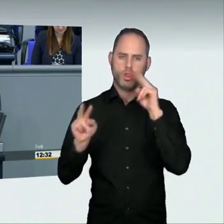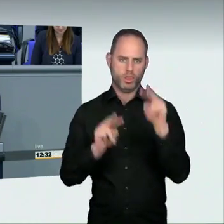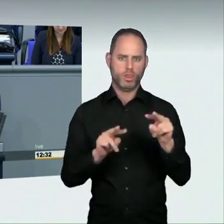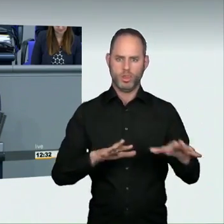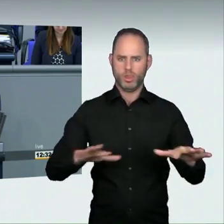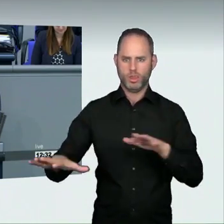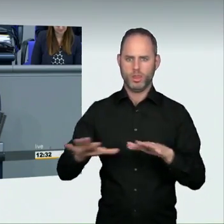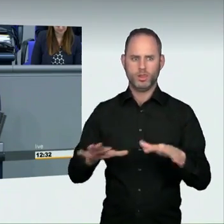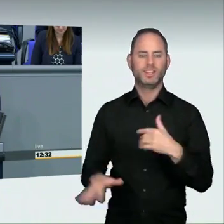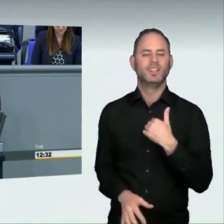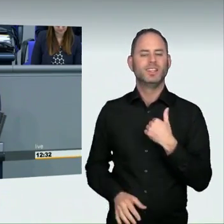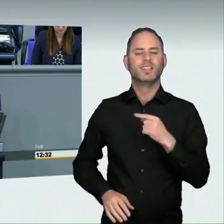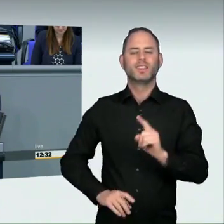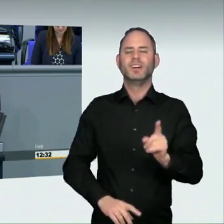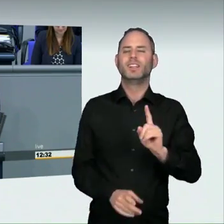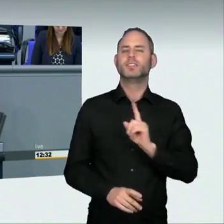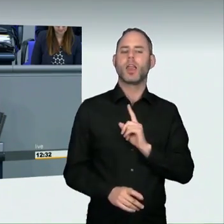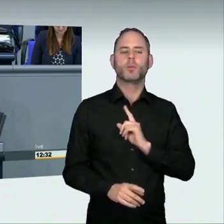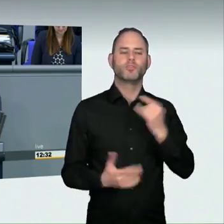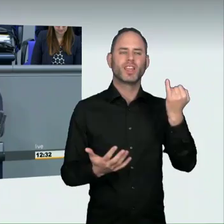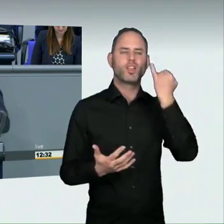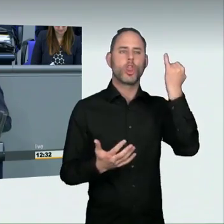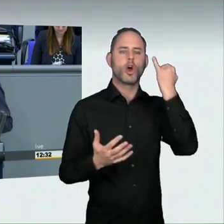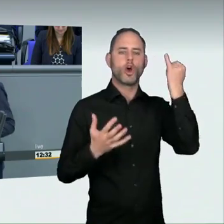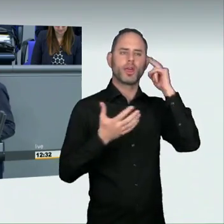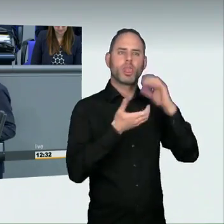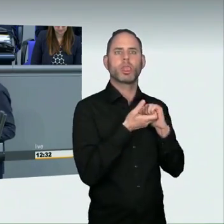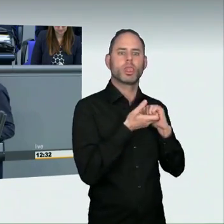gemacht worden. Eine soziale Marktwirtschaft funktioniert nur dann,